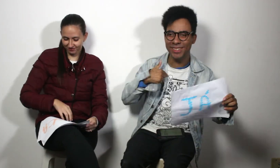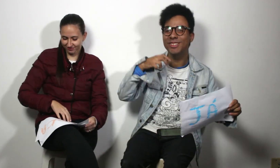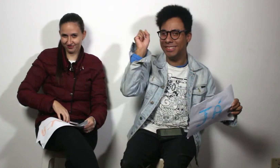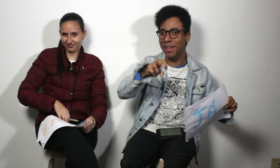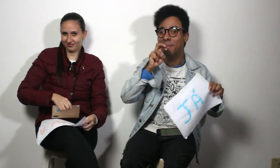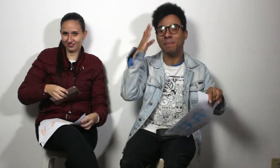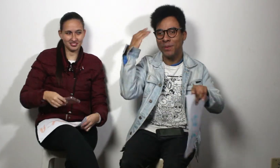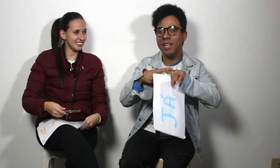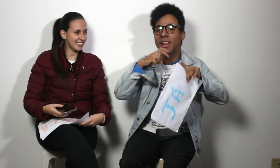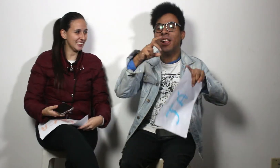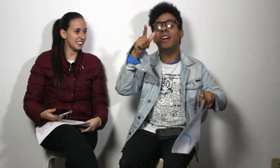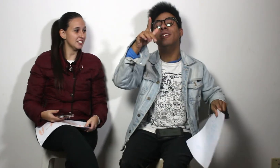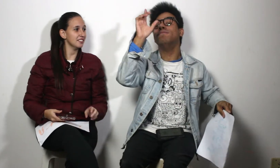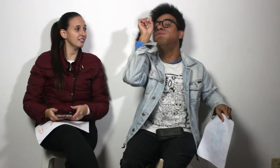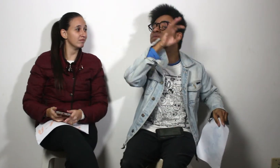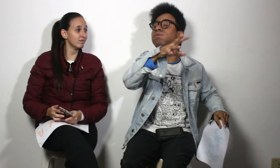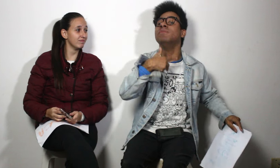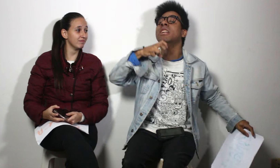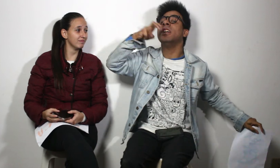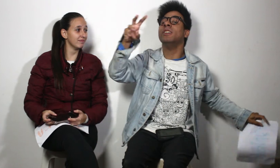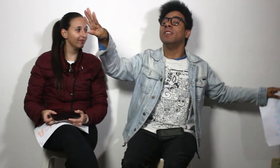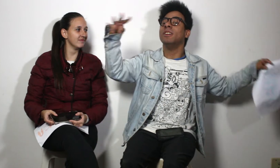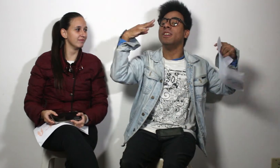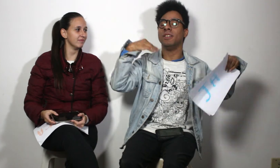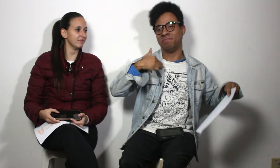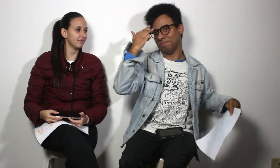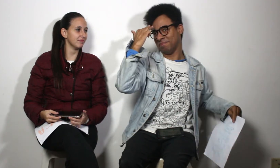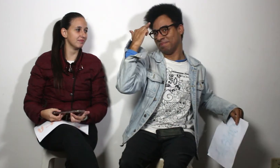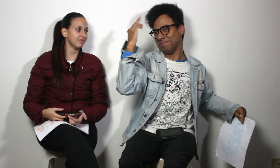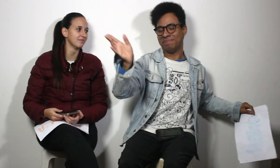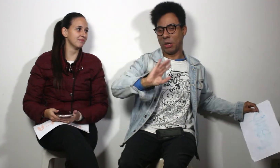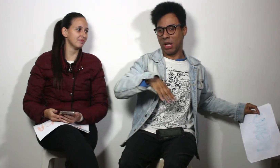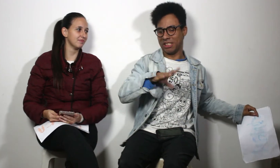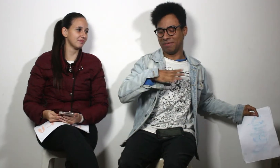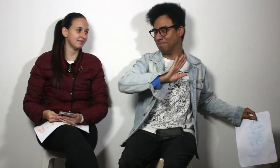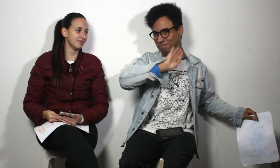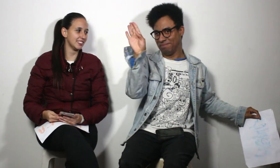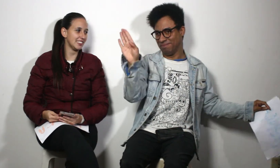Sim ! Por que? eu chamo ( gritar).. Muito normal!